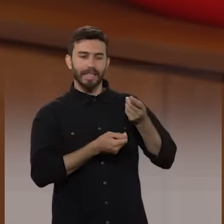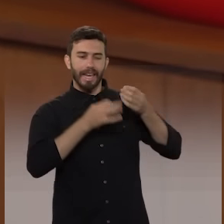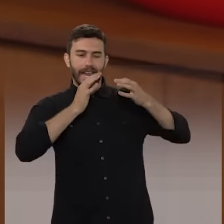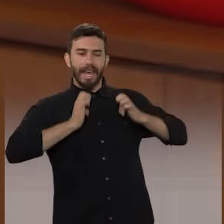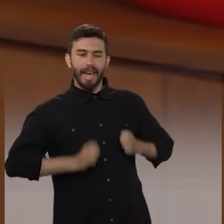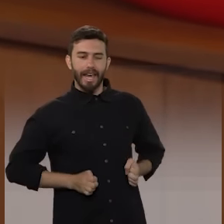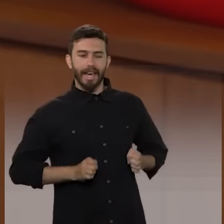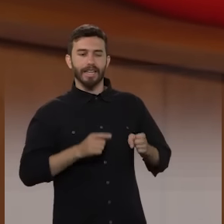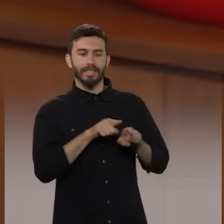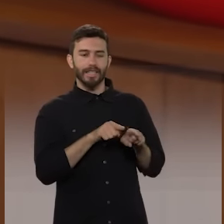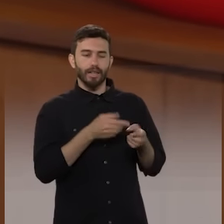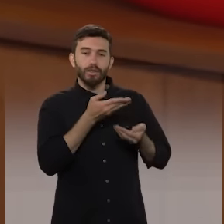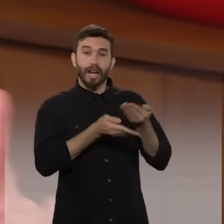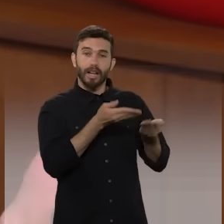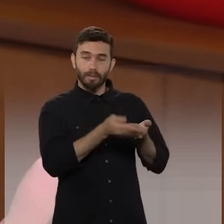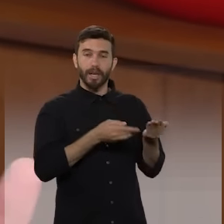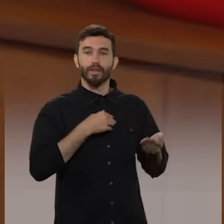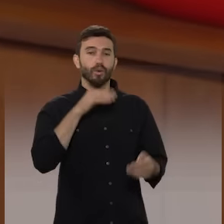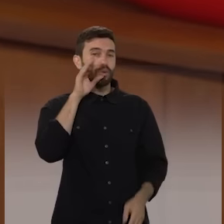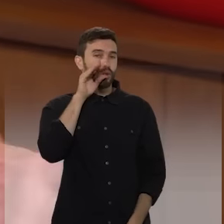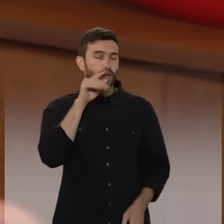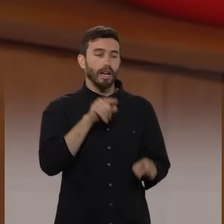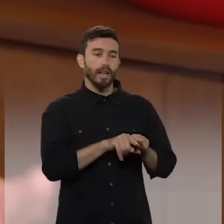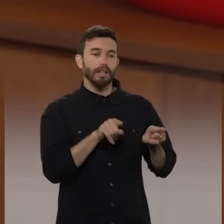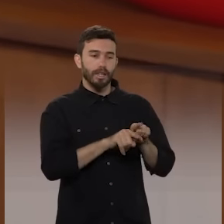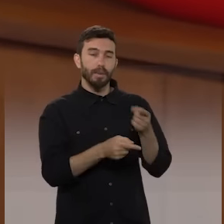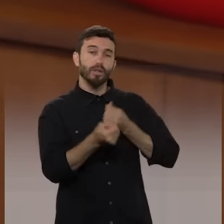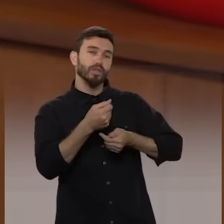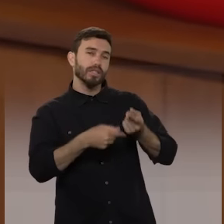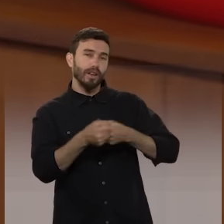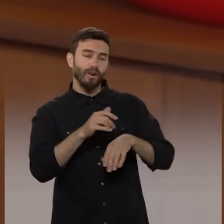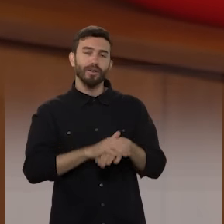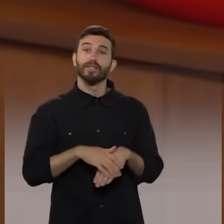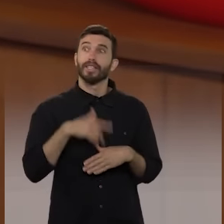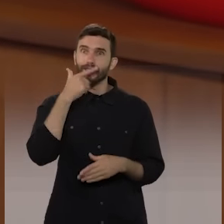mas como trata seus funcionários, como ouve seus funcionários, então, também faz parte isso tudo.